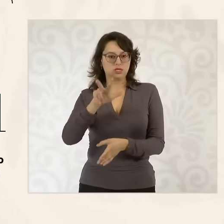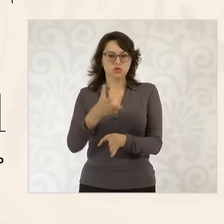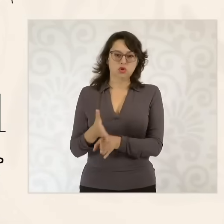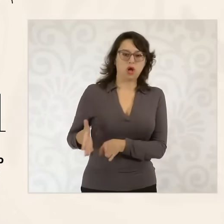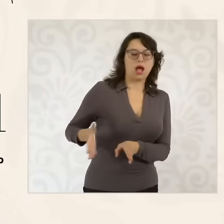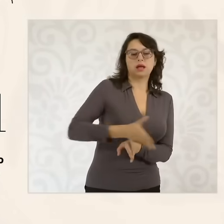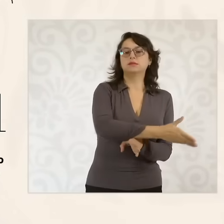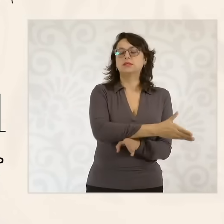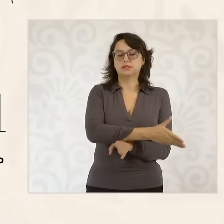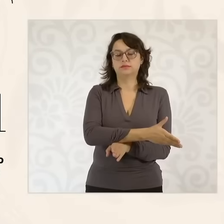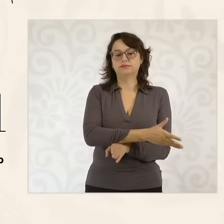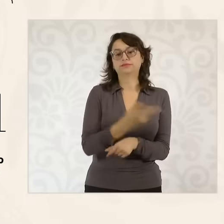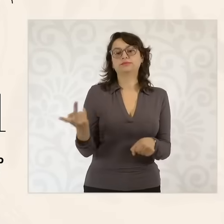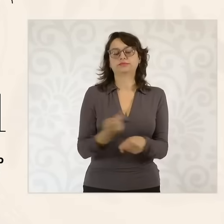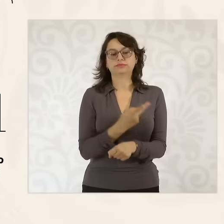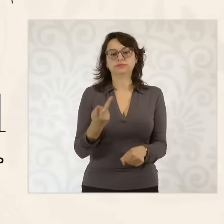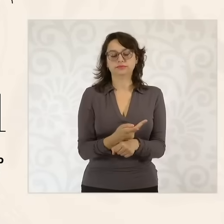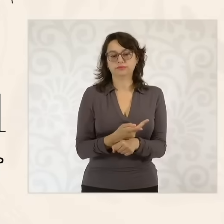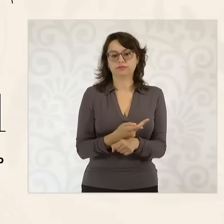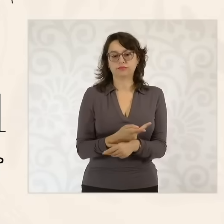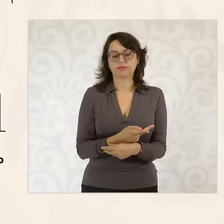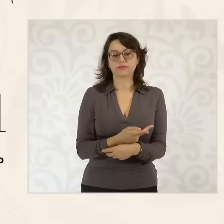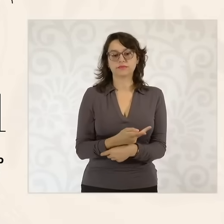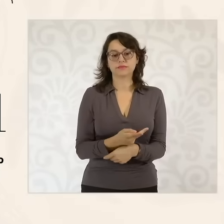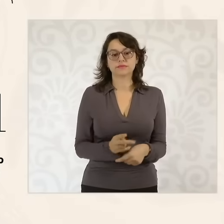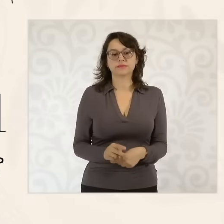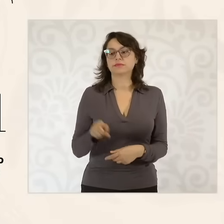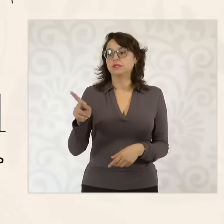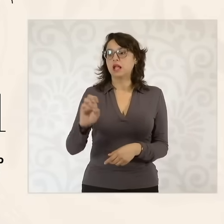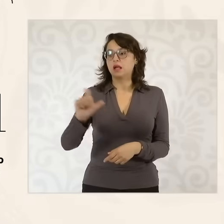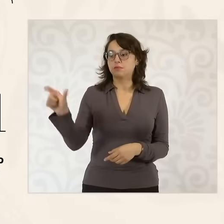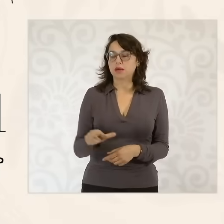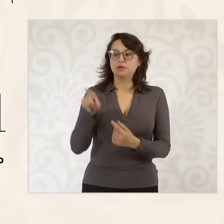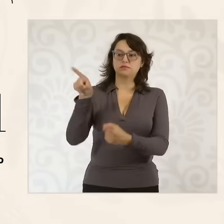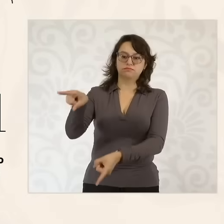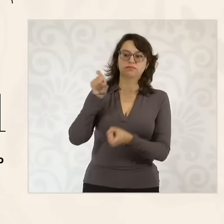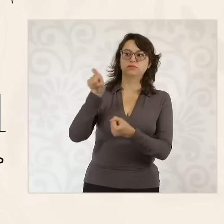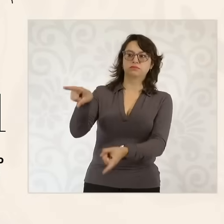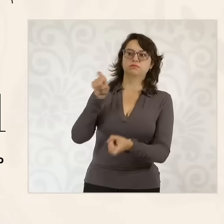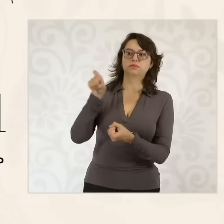que era el principal fuente de financiamiento de los ingresos eh fiscales del país,